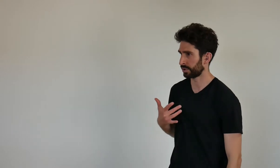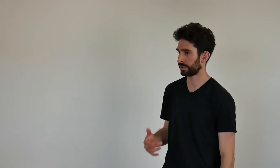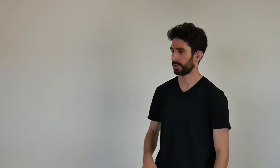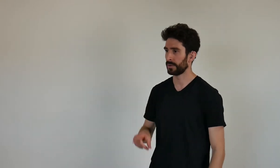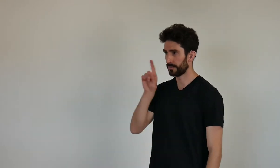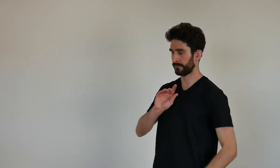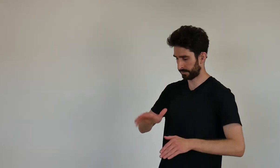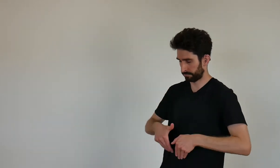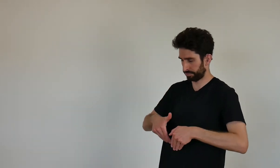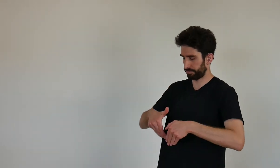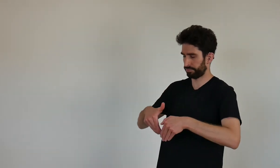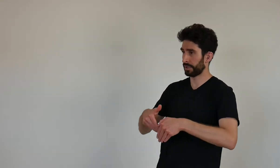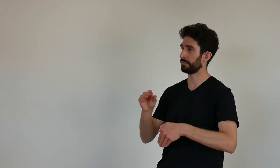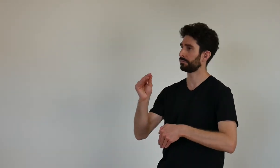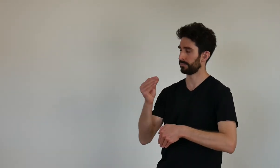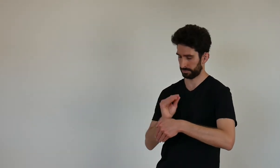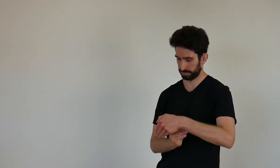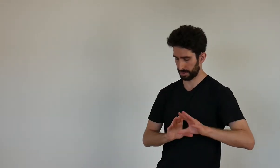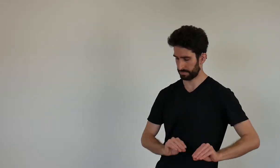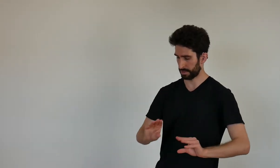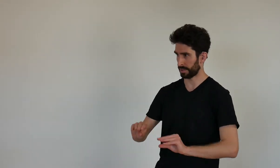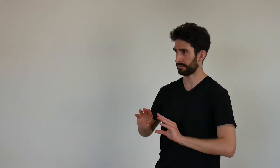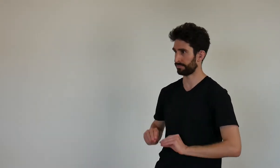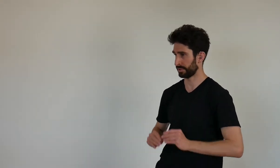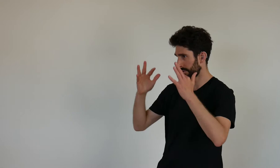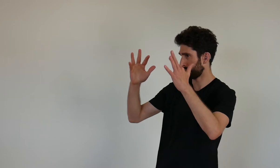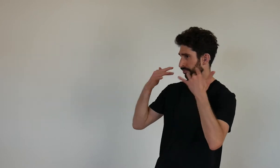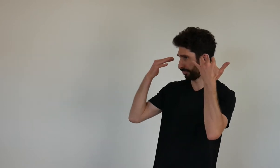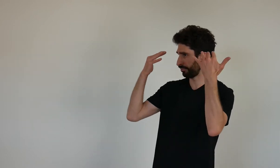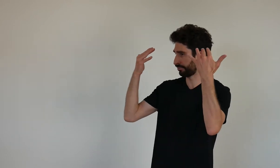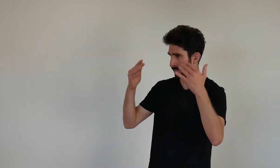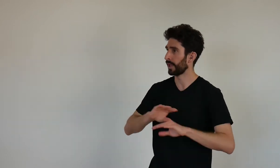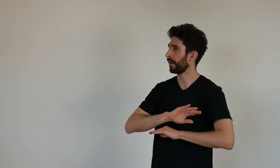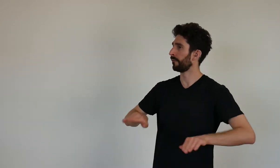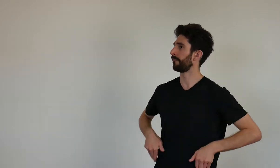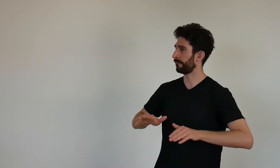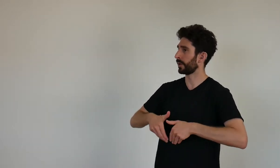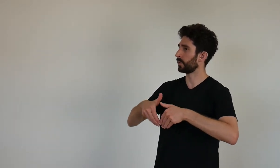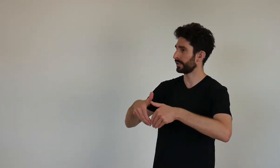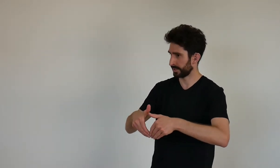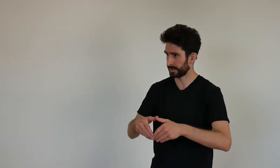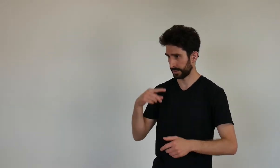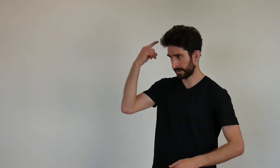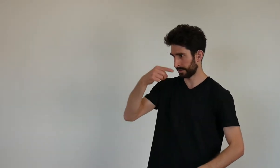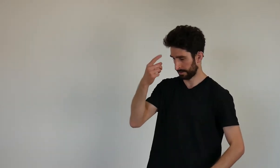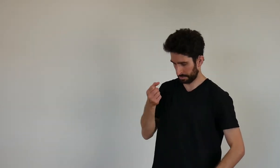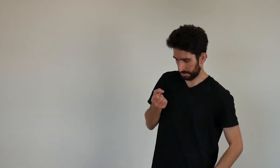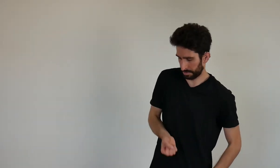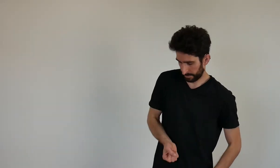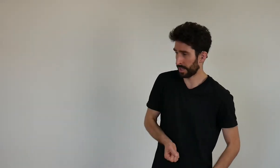l'influence de la position du foetus dans l'utérus de la mère. A la fin de la grossesse, le bébé a la tête en bas